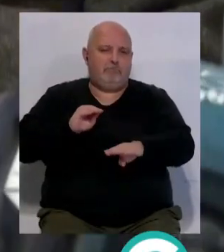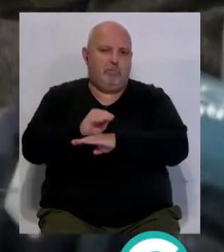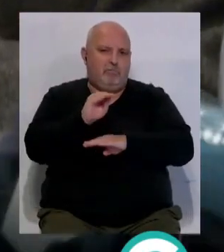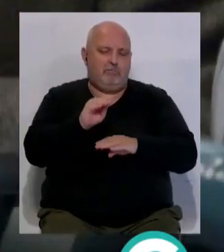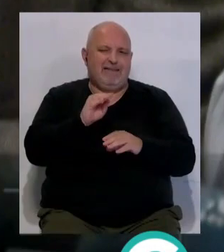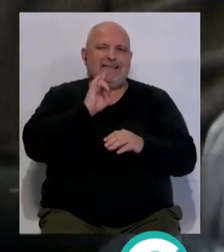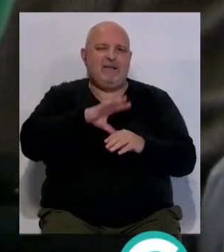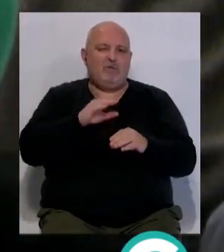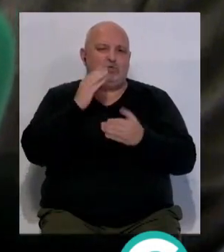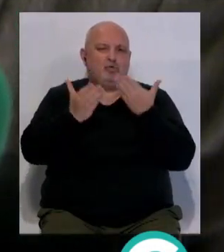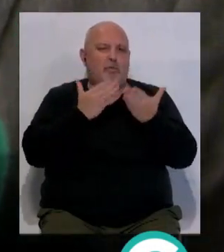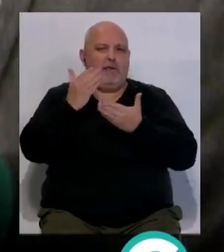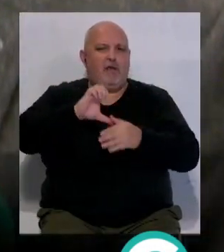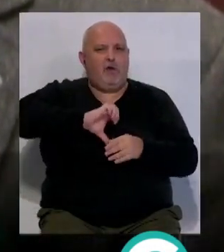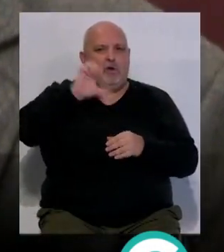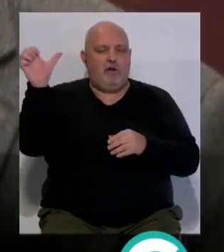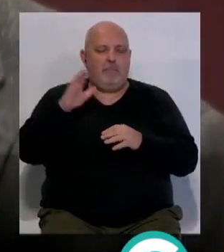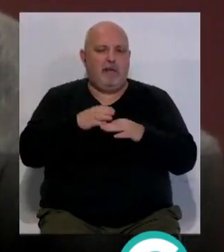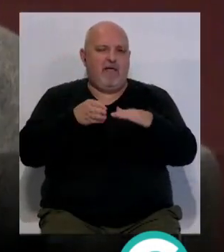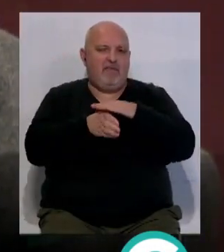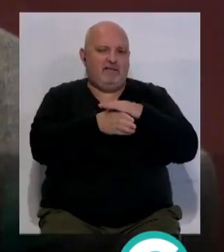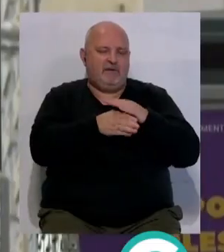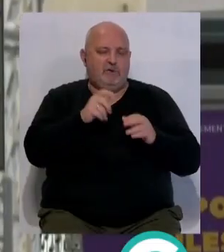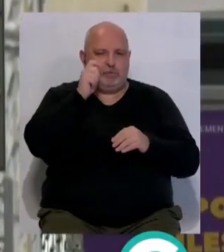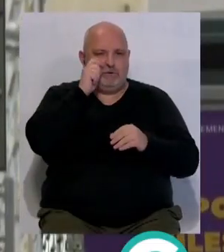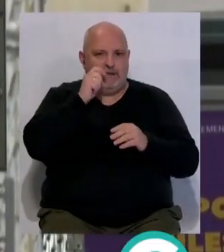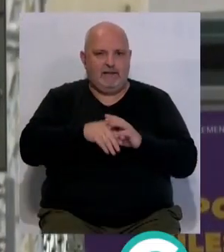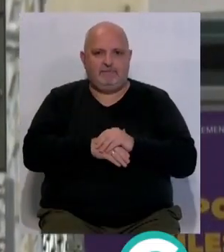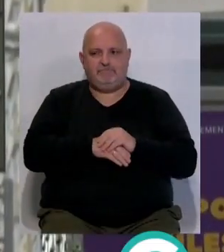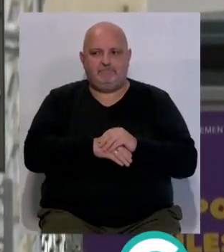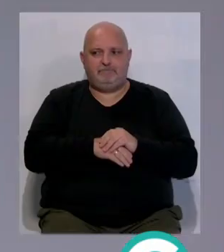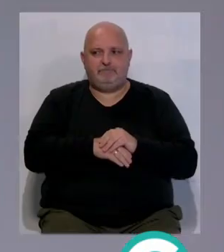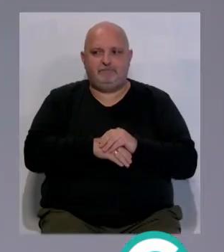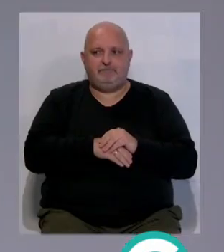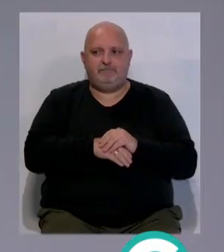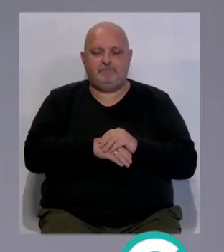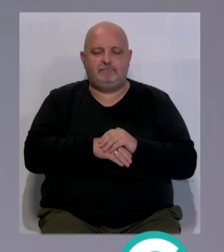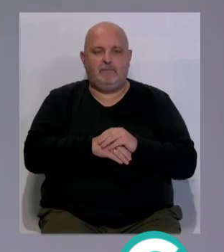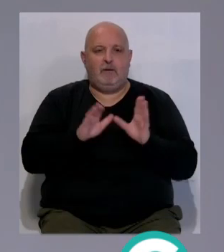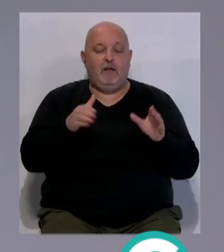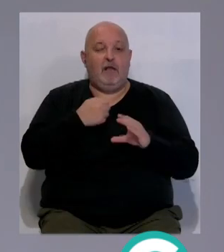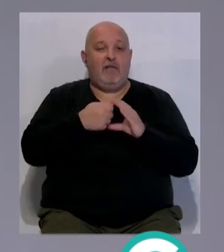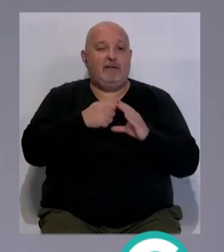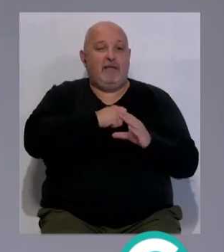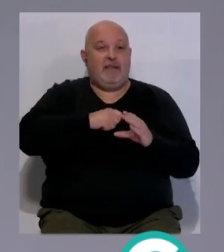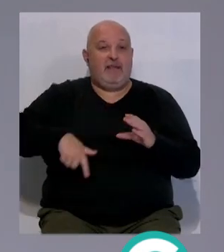cargo de una subvención europea para accesibilidad turística y adelante izquierda gaditana ha afeado